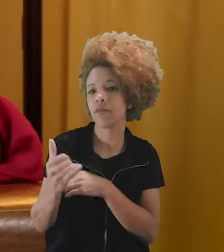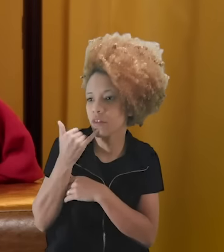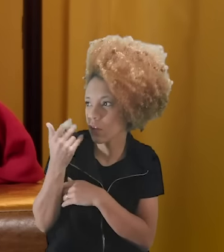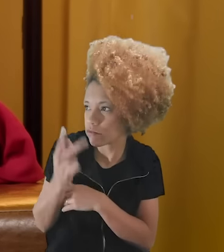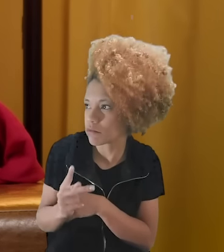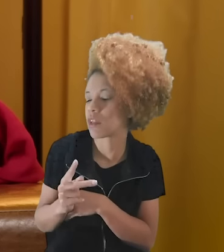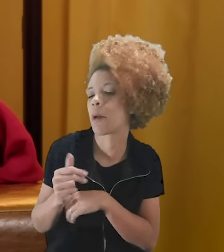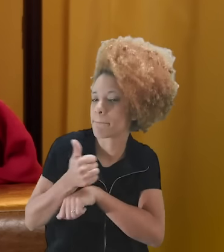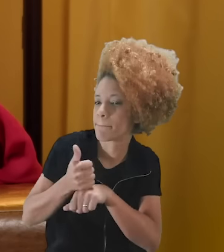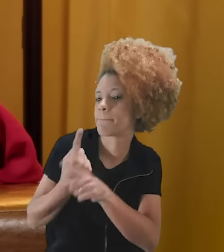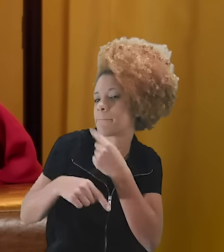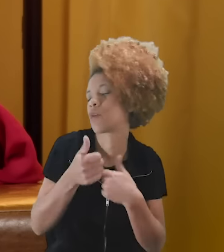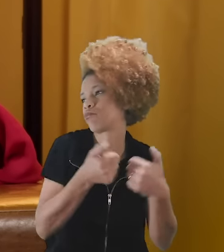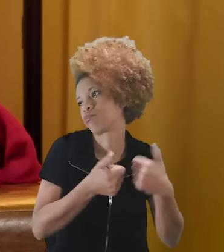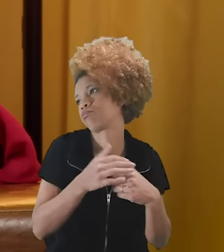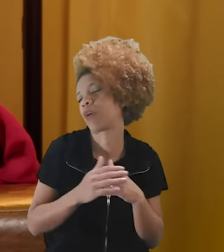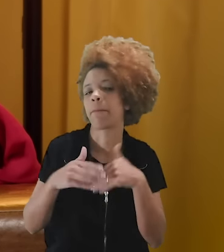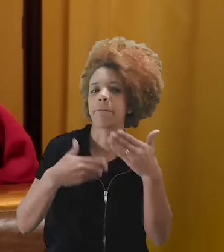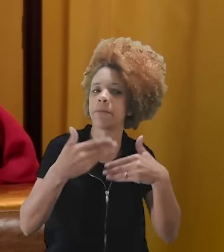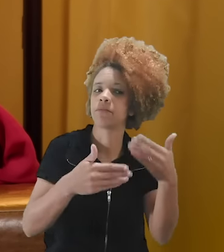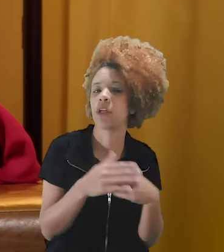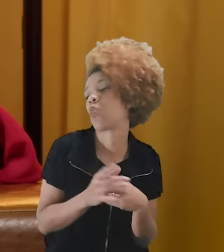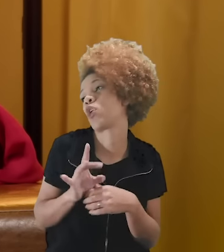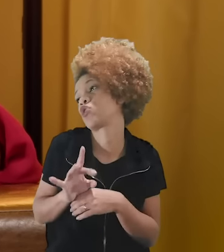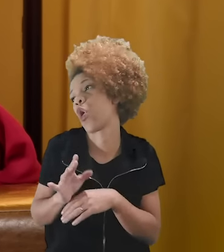contato com você você vira o atleta profissional e daí passa a ser não passa a ser mais um hobby